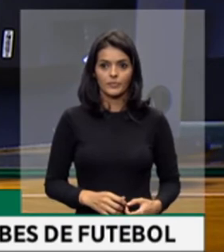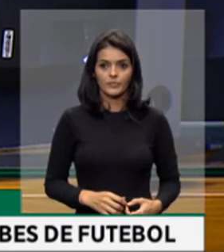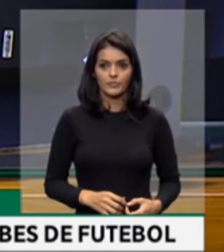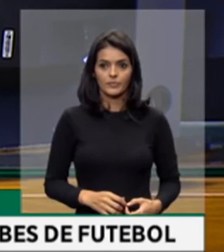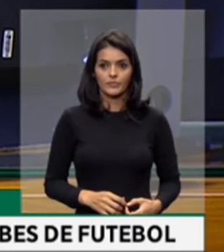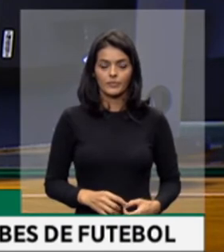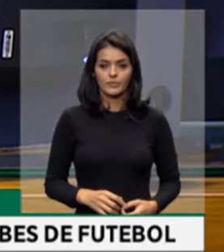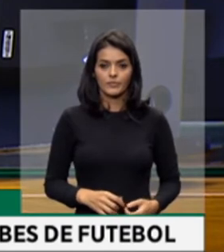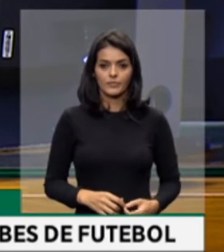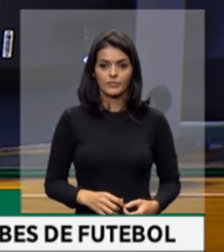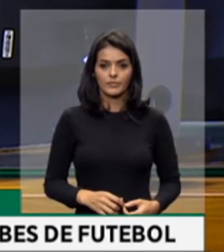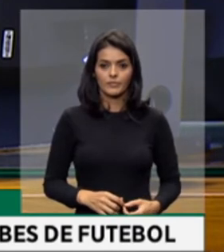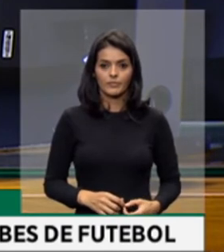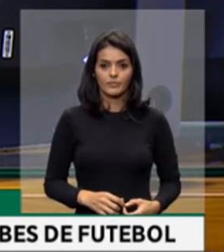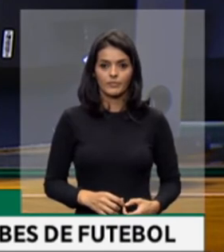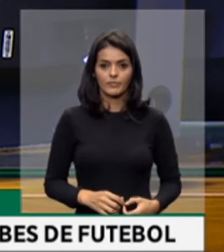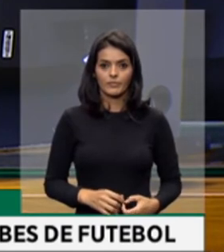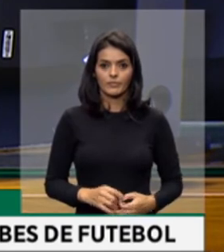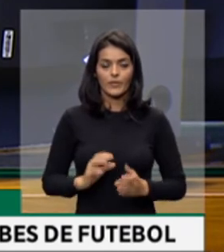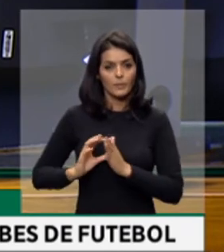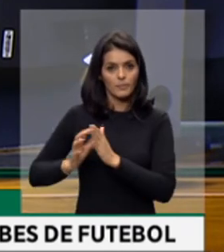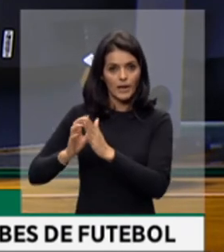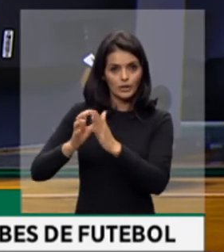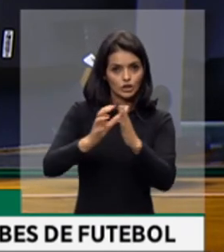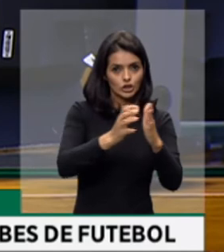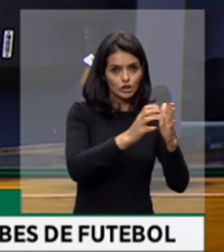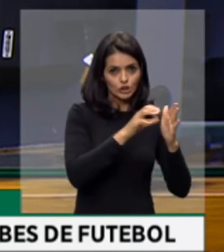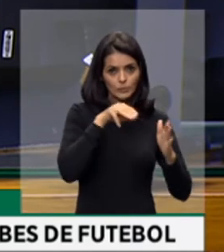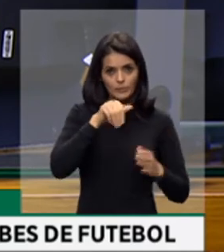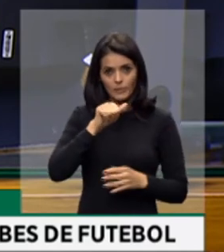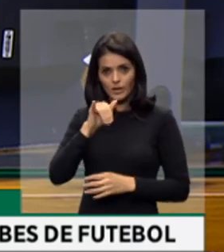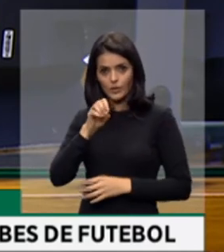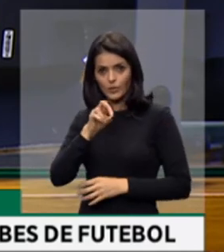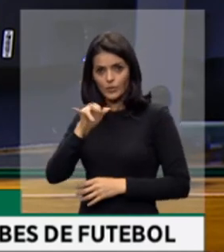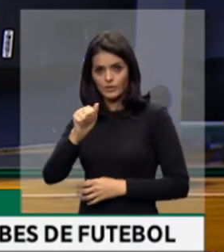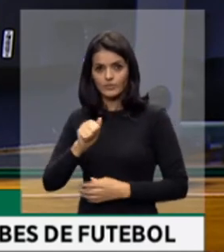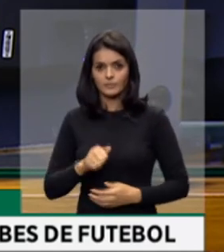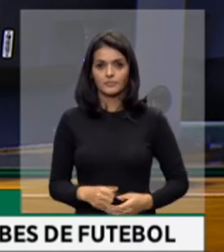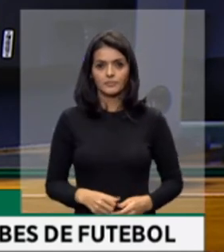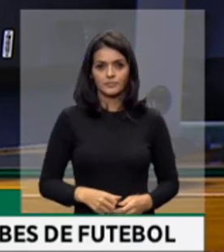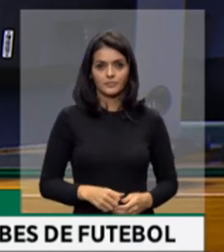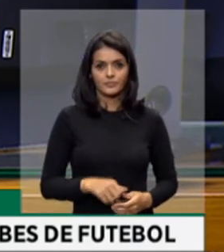COMO VOTA O PATRIOTA, O AVANTE?! [DEPUTADO]: PATRIOTA VOTA NÃO, SENHOR PRESIDENTE. [PRESIDENTE]: OBRIGADO, FRED.